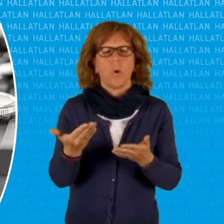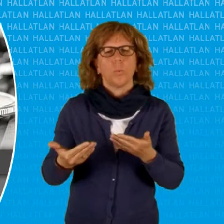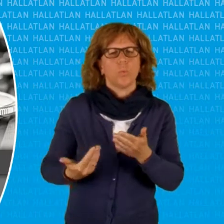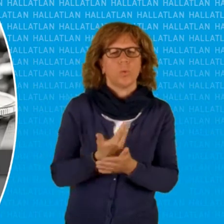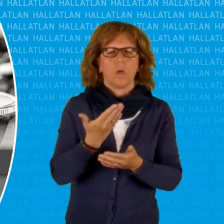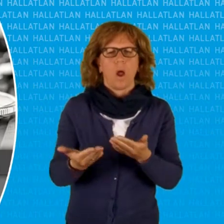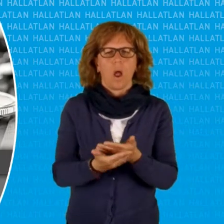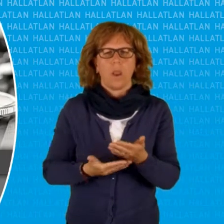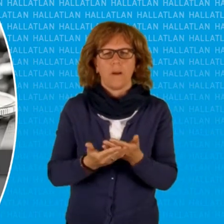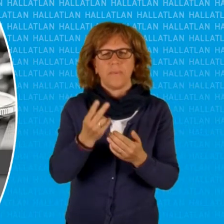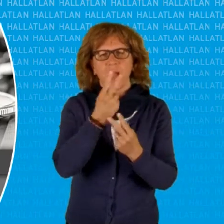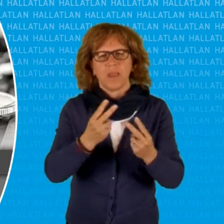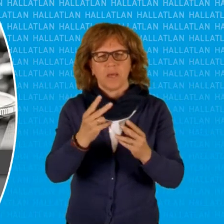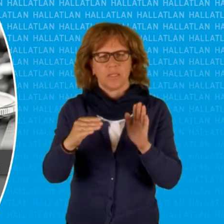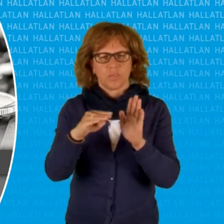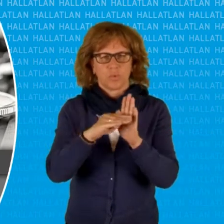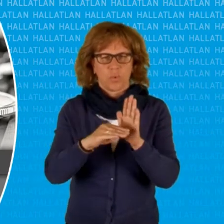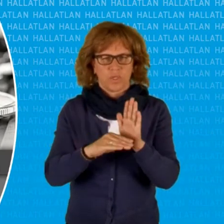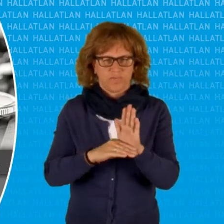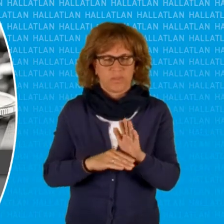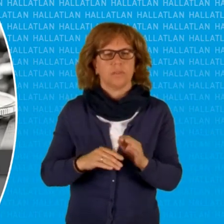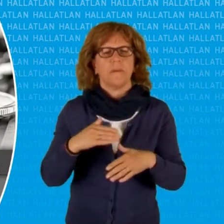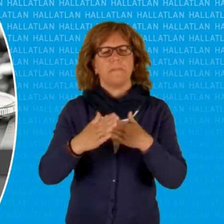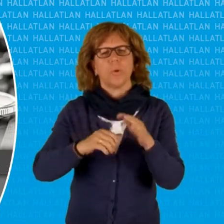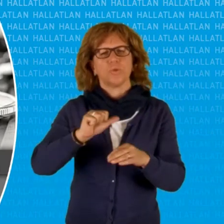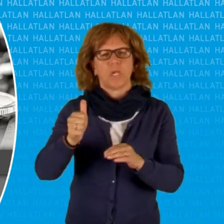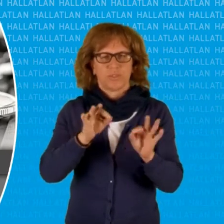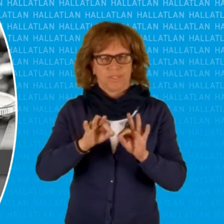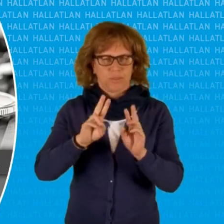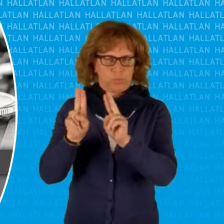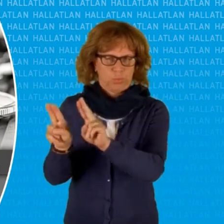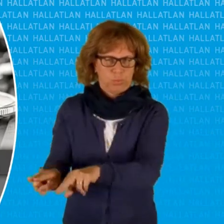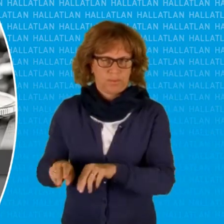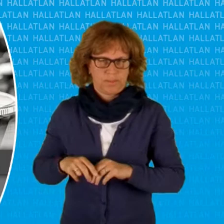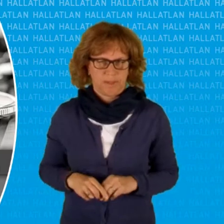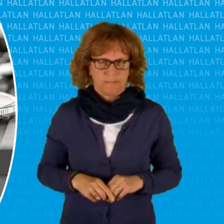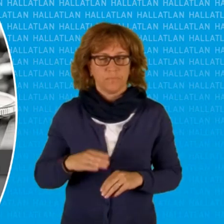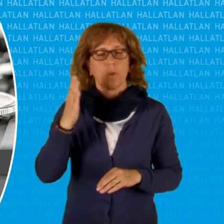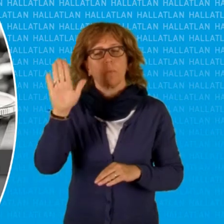az új alapellátási törvény május elejére készül el.